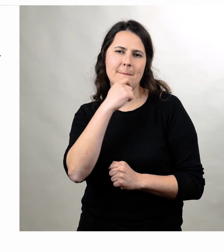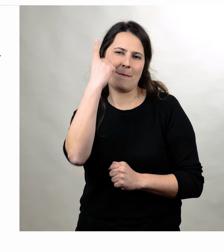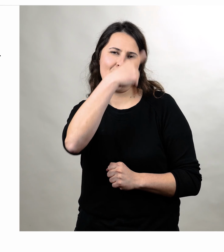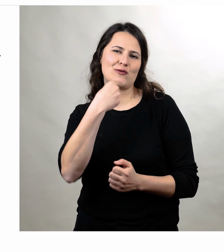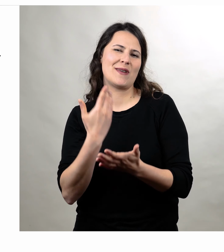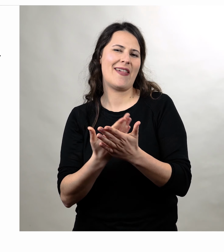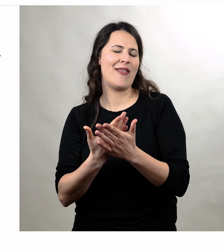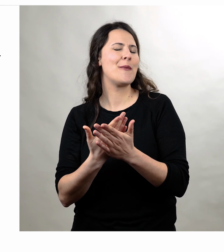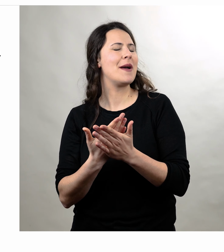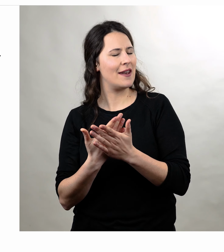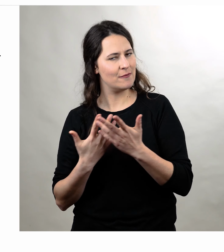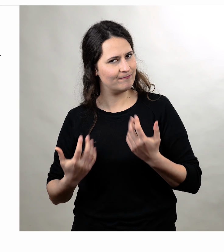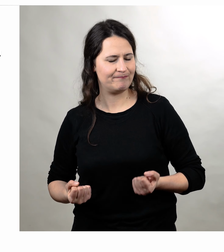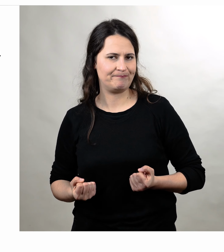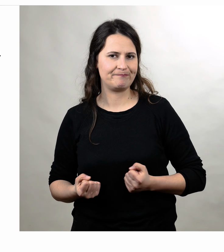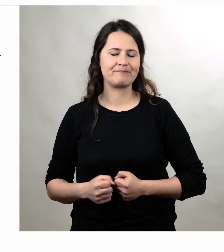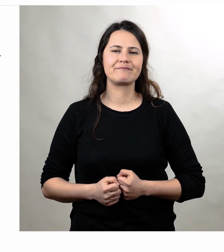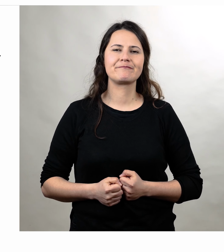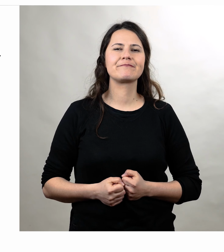Τραπεζικές καταθέσεις